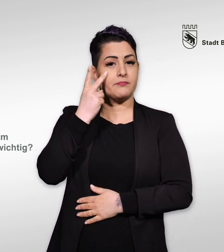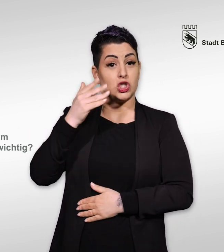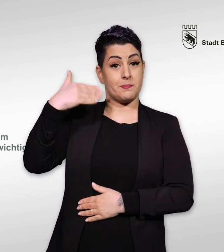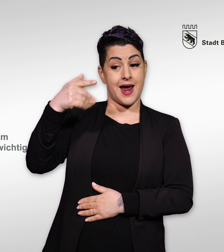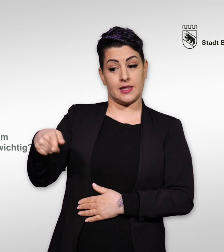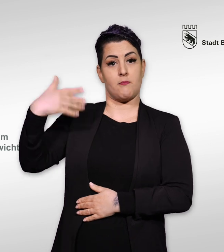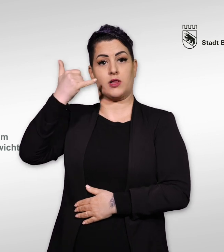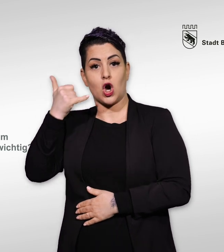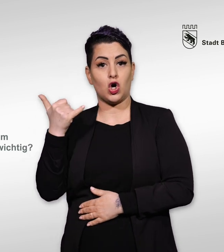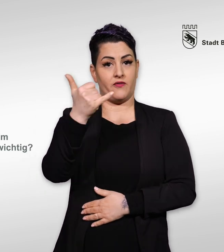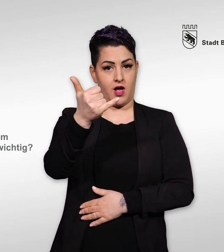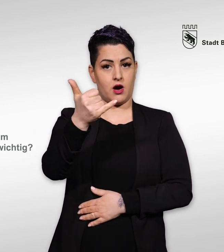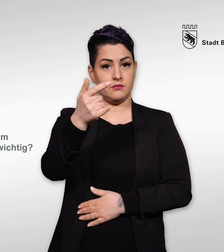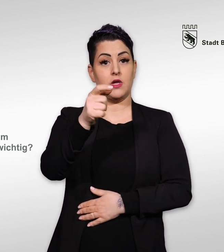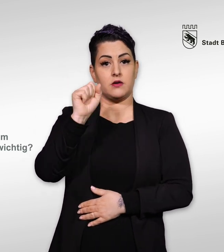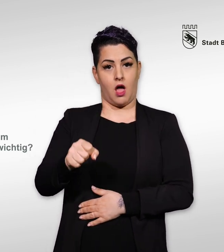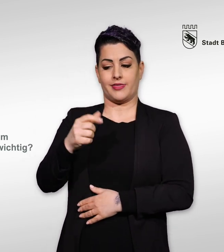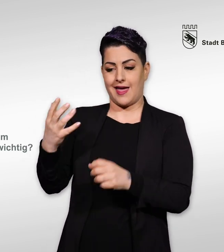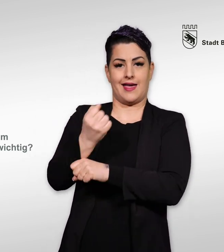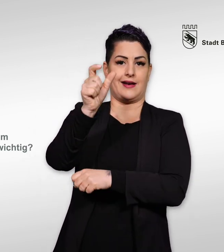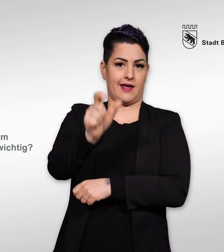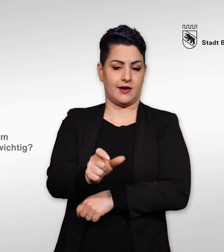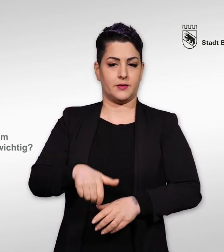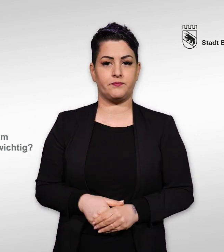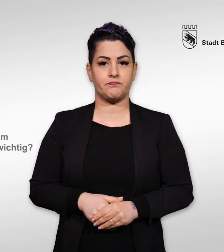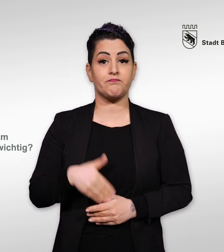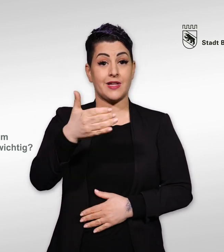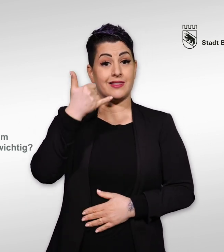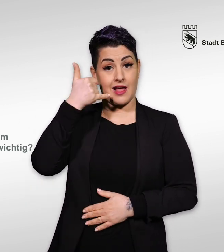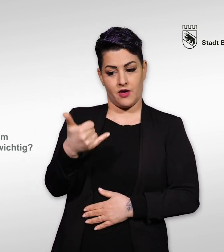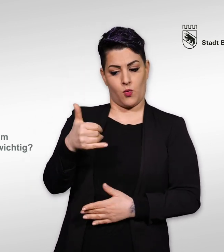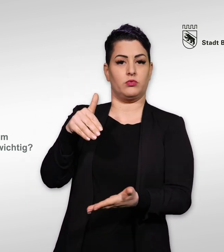Achten Sie darauf, dass Ihr Telefon auch nachher noch für Rückfragen erreichbar ist.